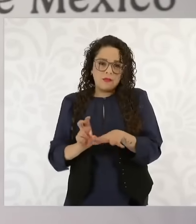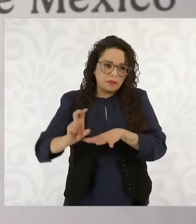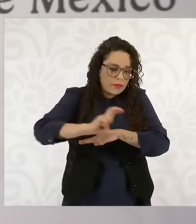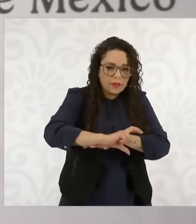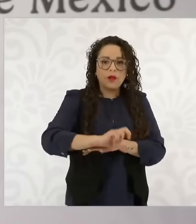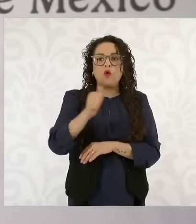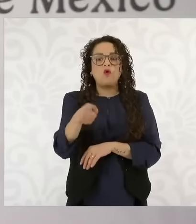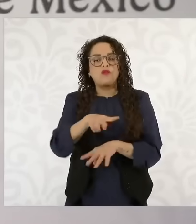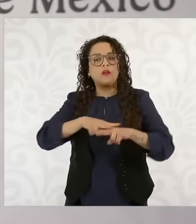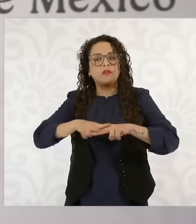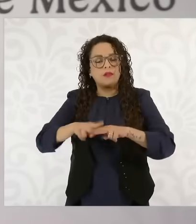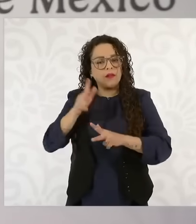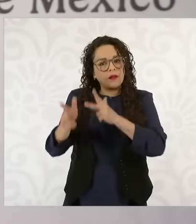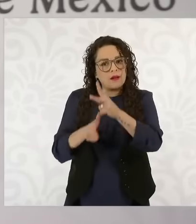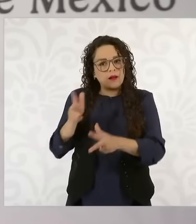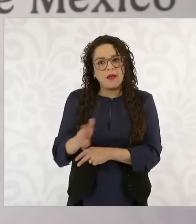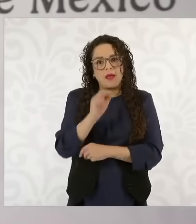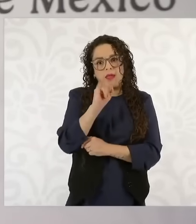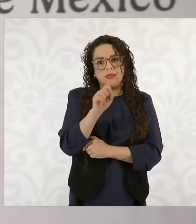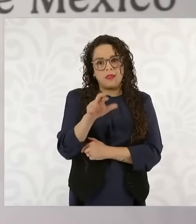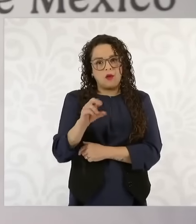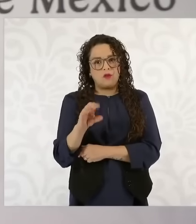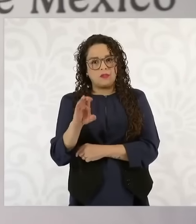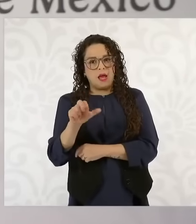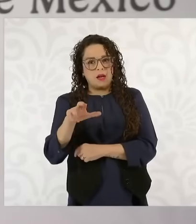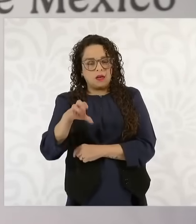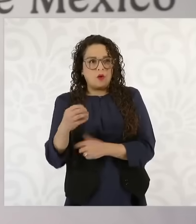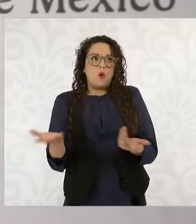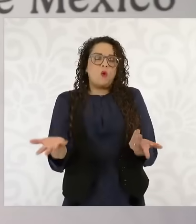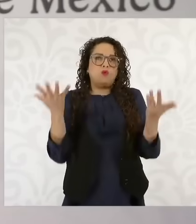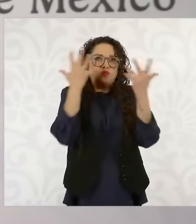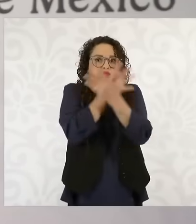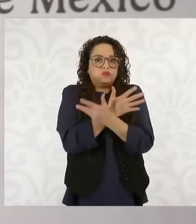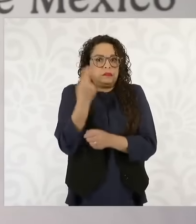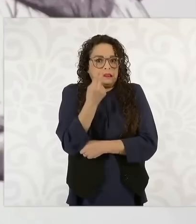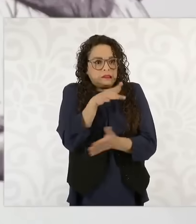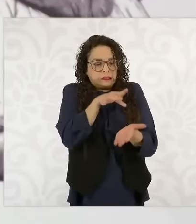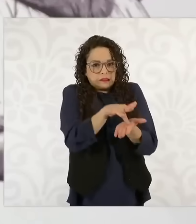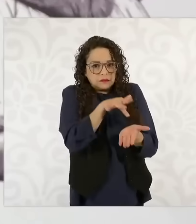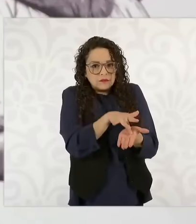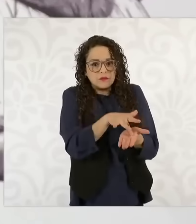que ellos quieren es que les ayudemos a que haya más electricidad desde México hacia Guatemala.